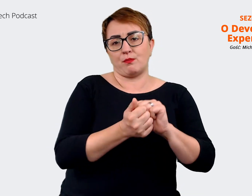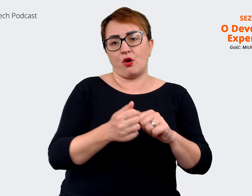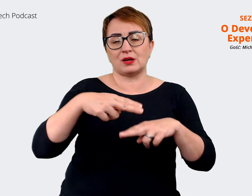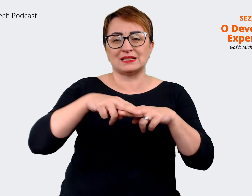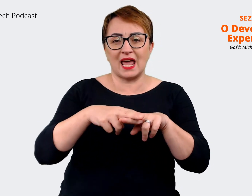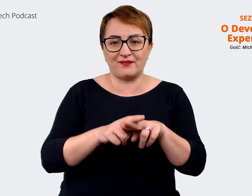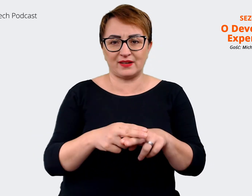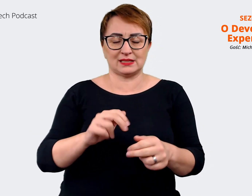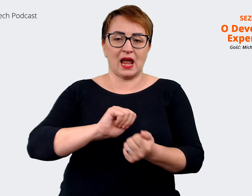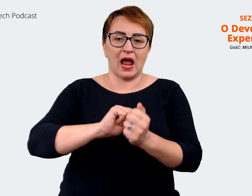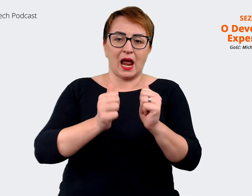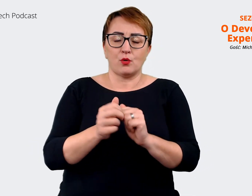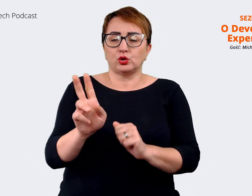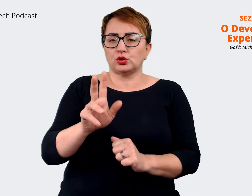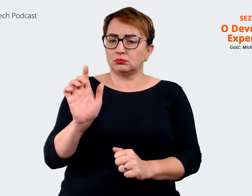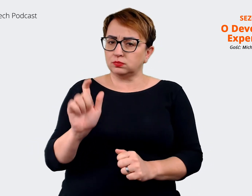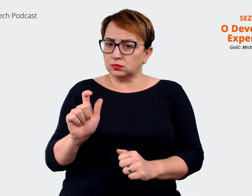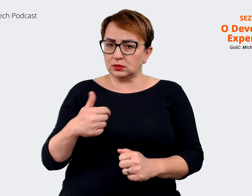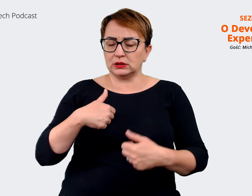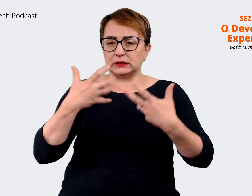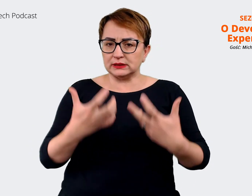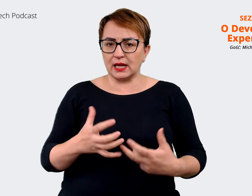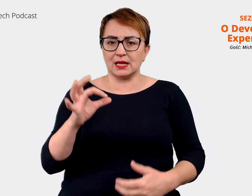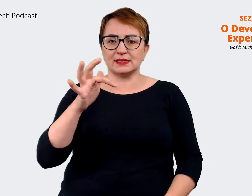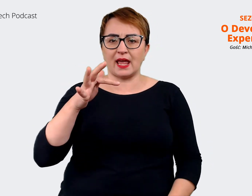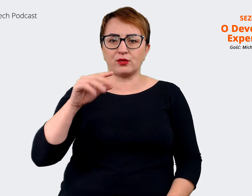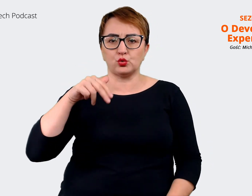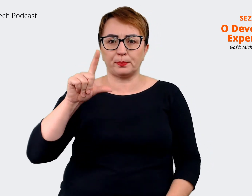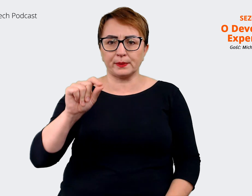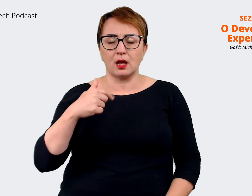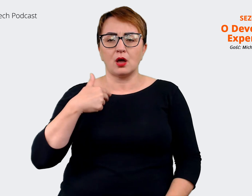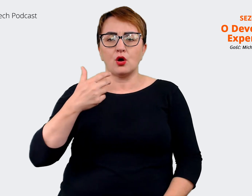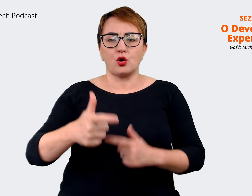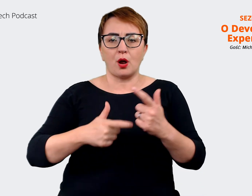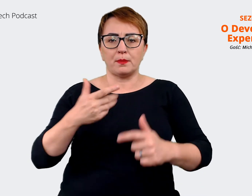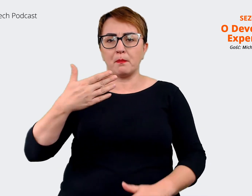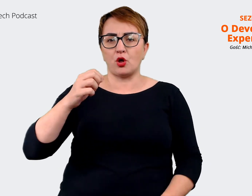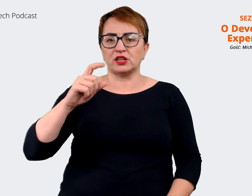właśnie tak. Czyli ktoś może wyklikać jak chce zasetupować monitoring w swoim serwisie, który